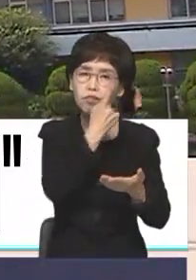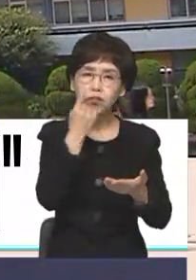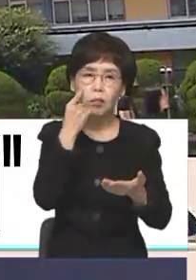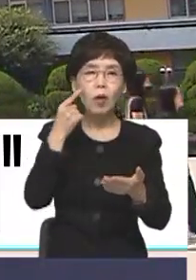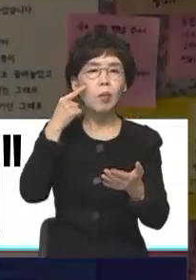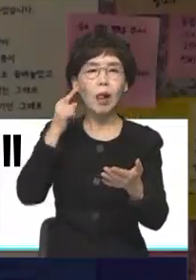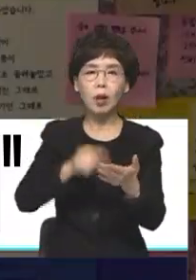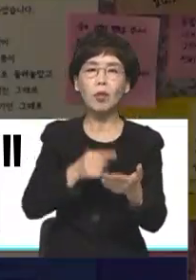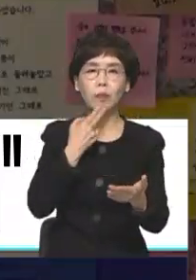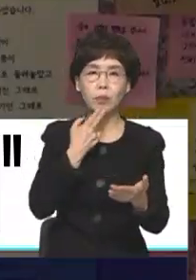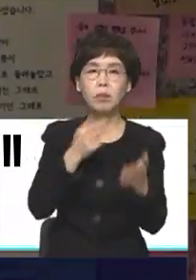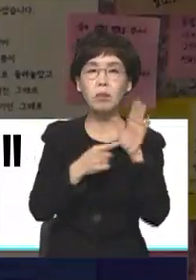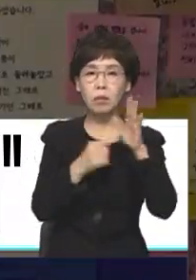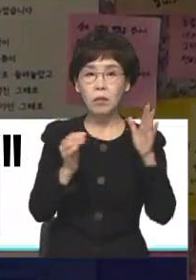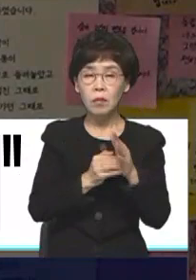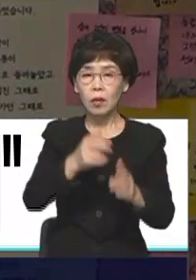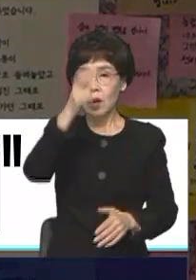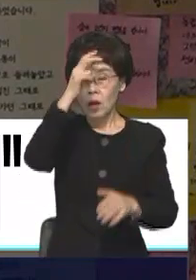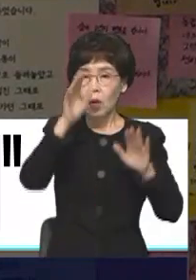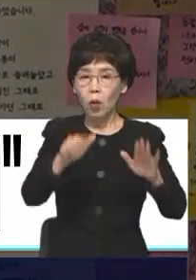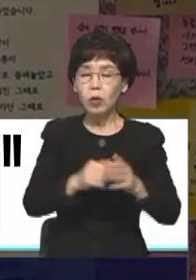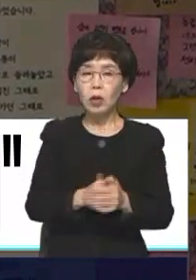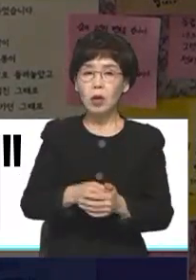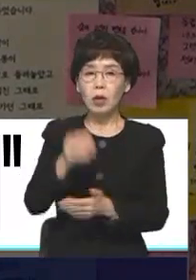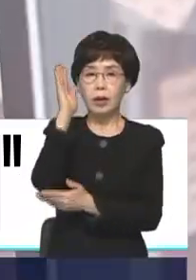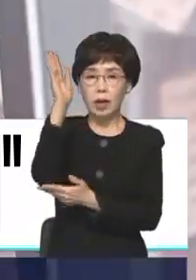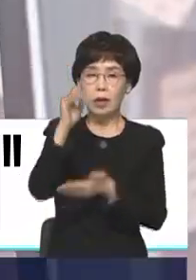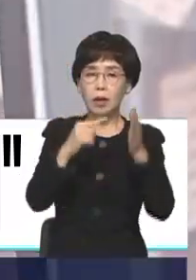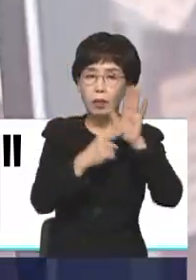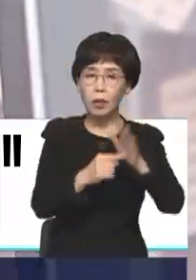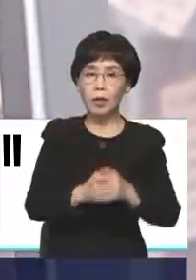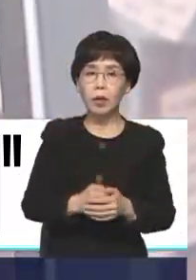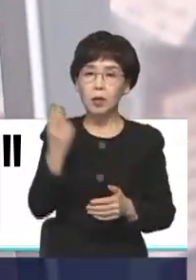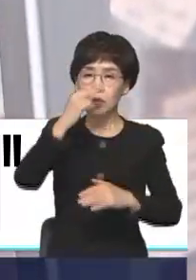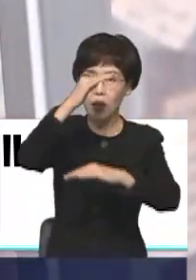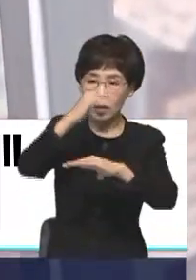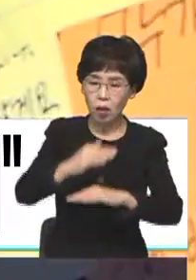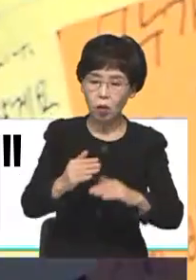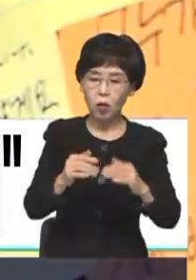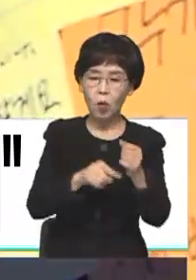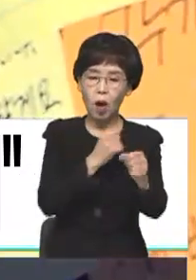못했다고 밝혔습니다. 경찰은 오늘 언론 브리핑에서 조사 내용과